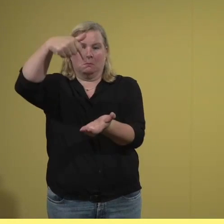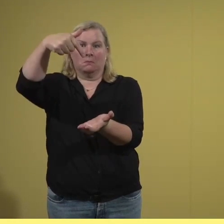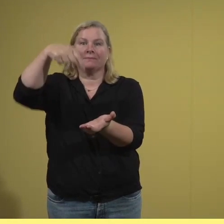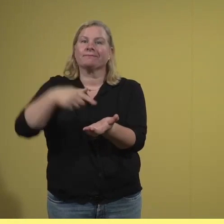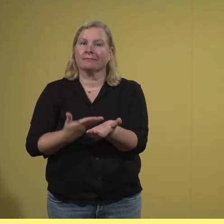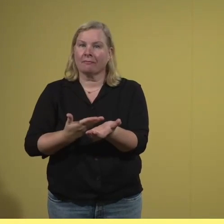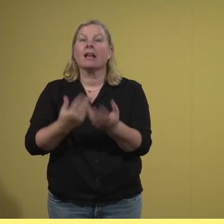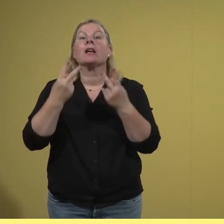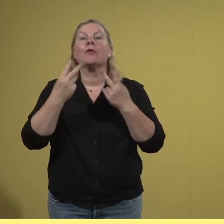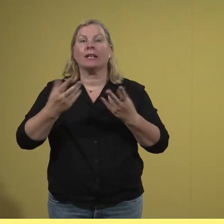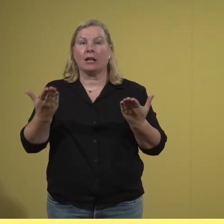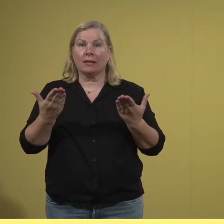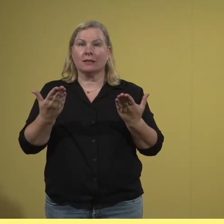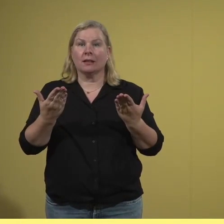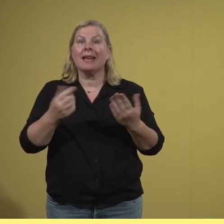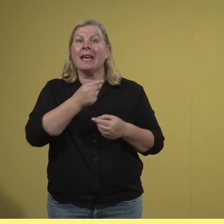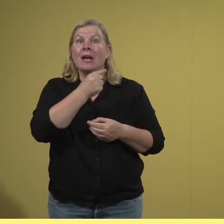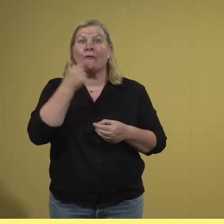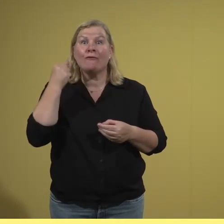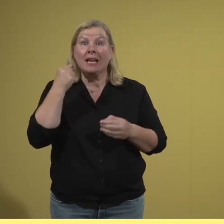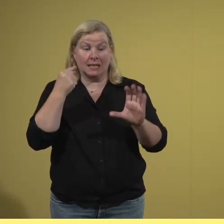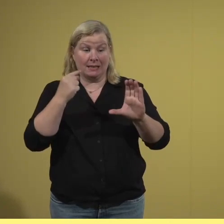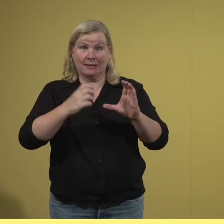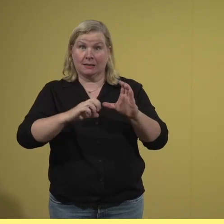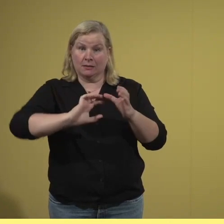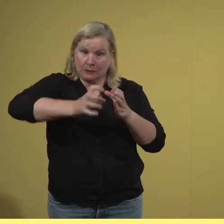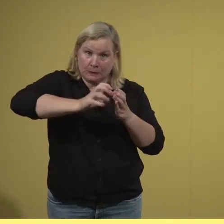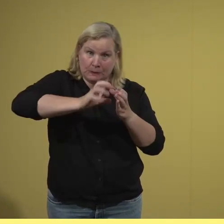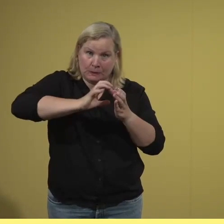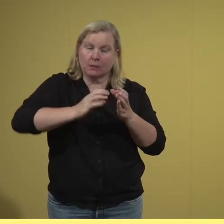Ganz wichtig ist, dass man nicht bis zum Weißen geht.